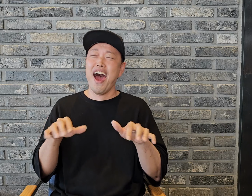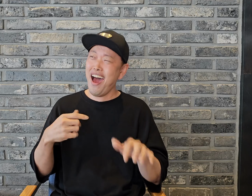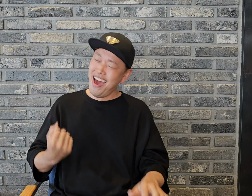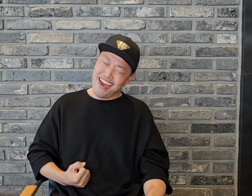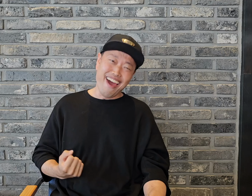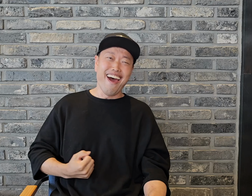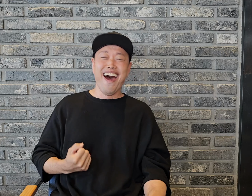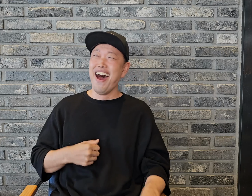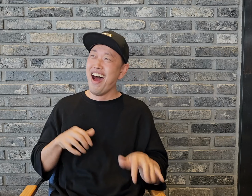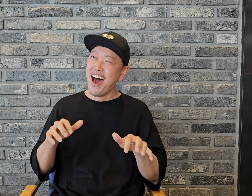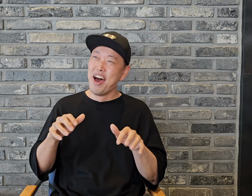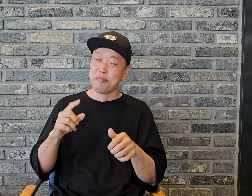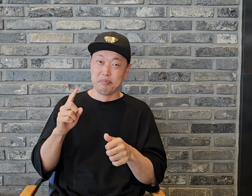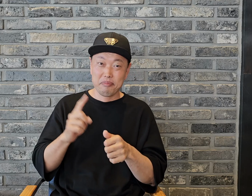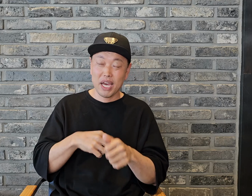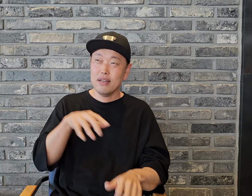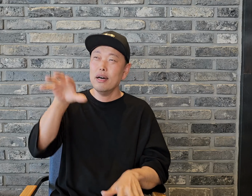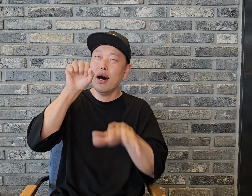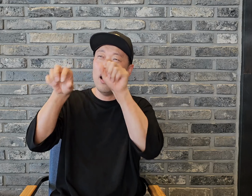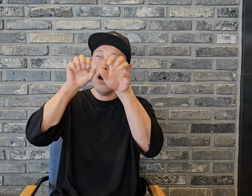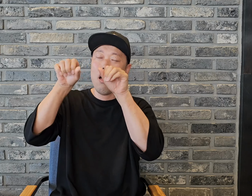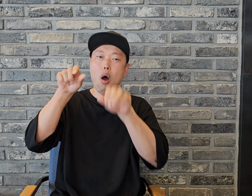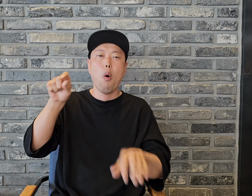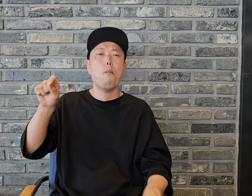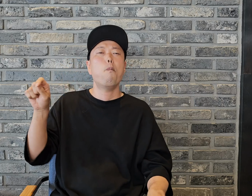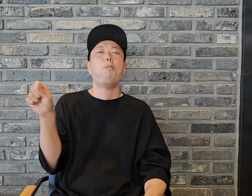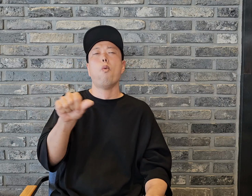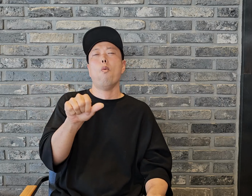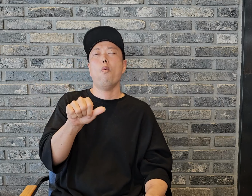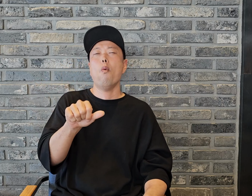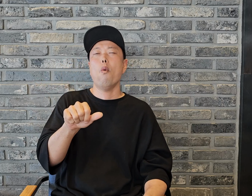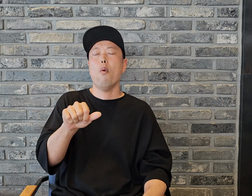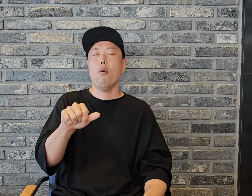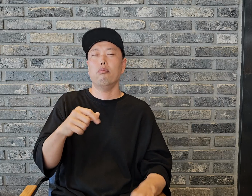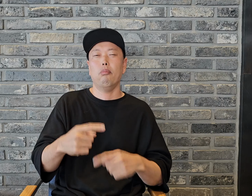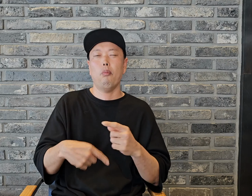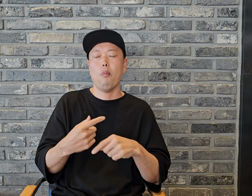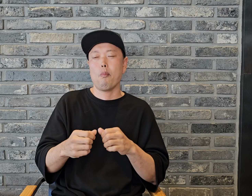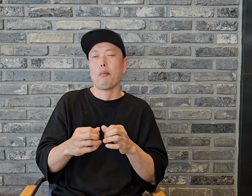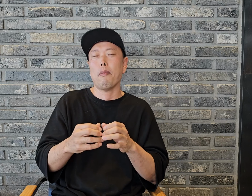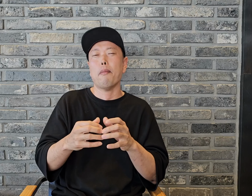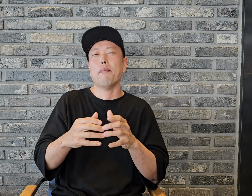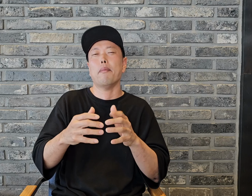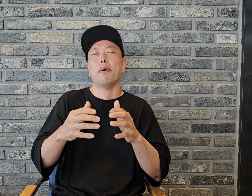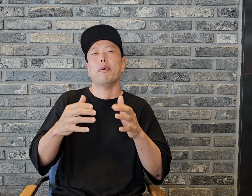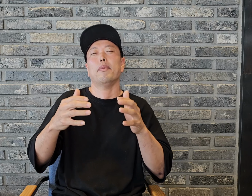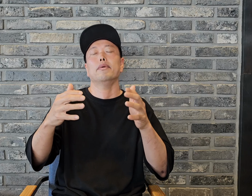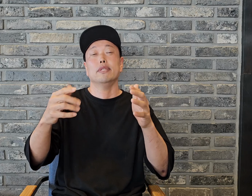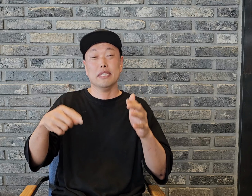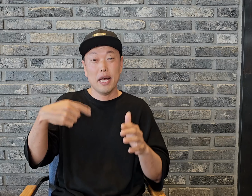me eché a reír tan fuerte que me dolió el estómago. Naturalmente, aprendí rápidamente su lengua de señas. Hice esto y mis habilidades en el lenguaje de señas mejoraron.